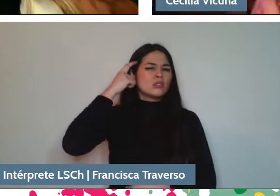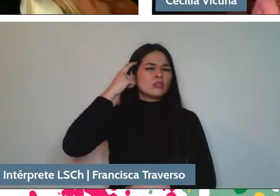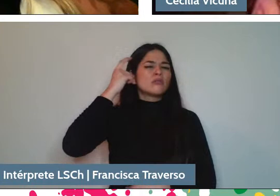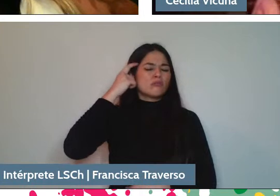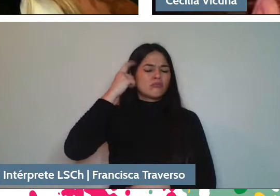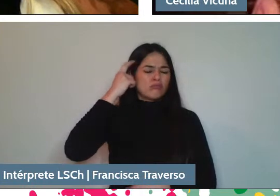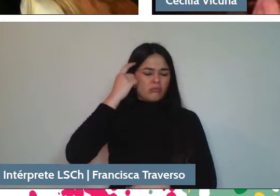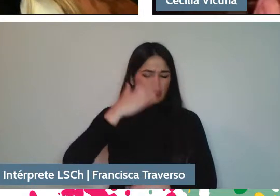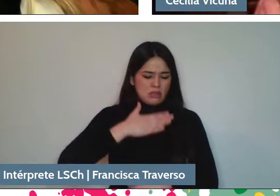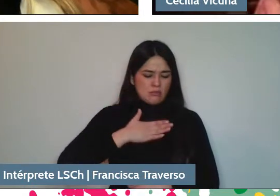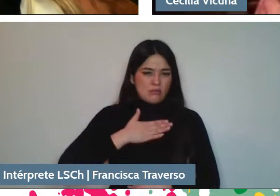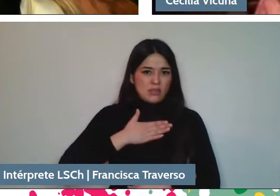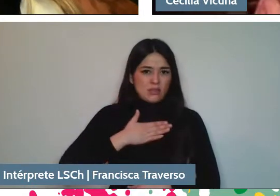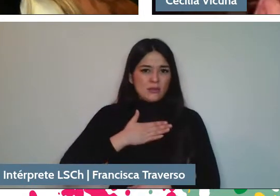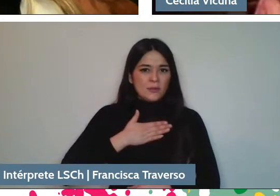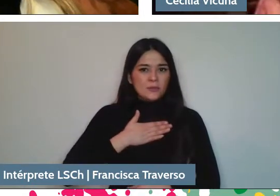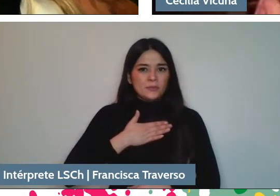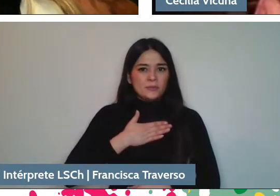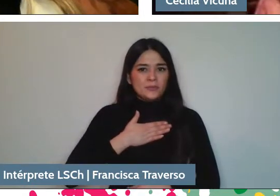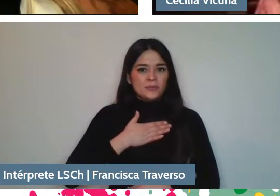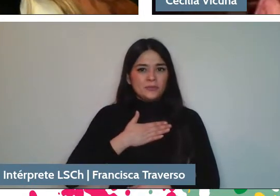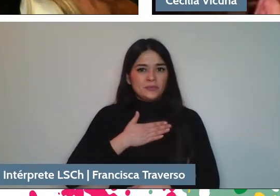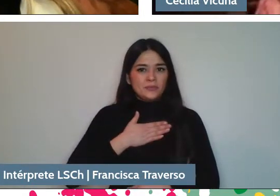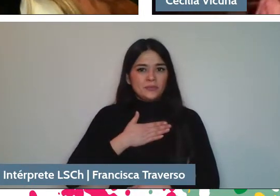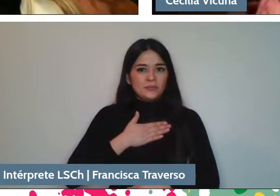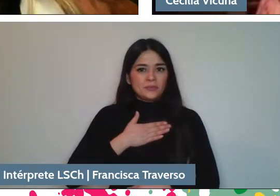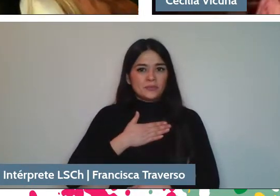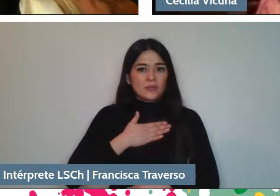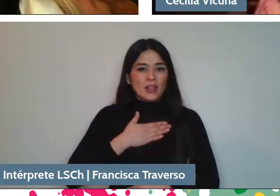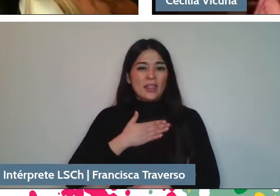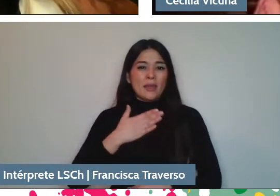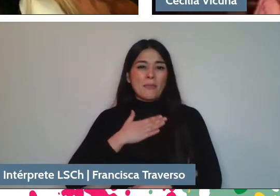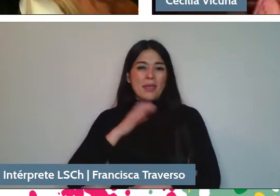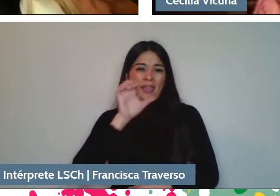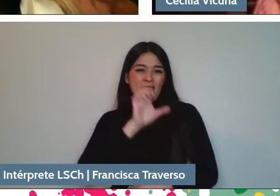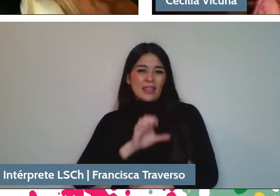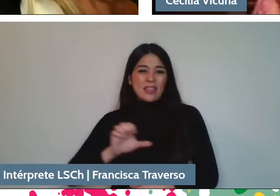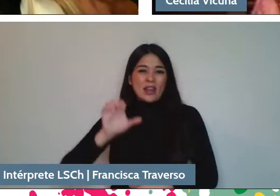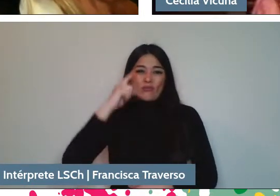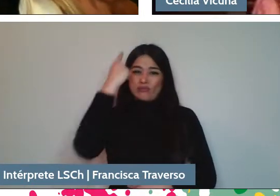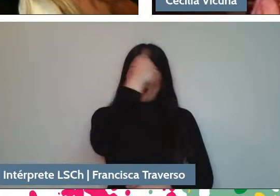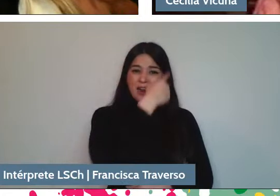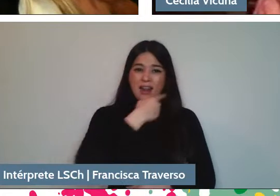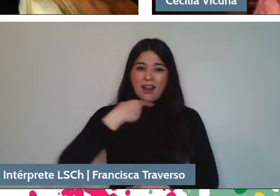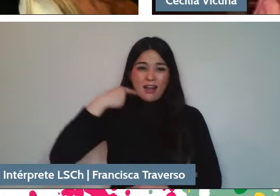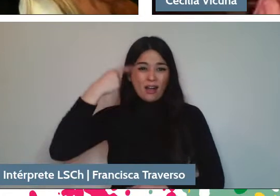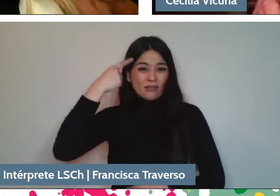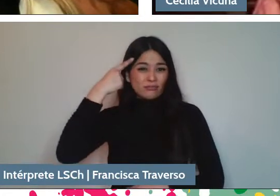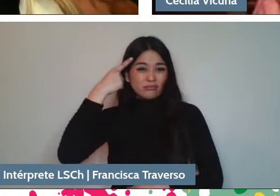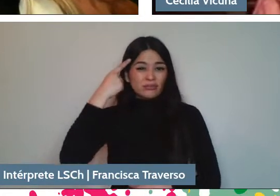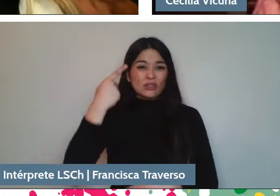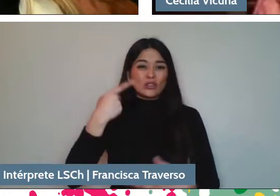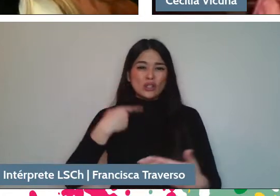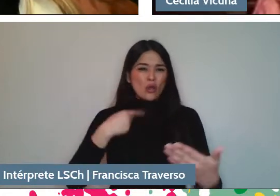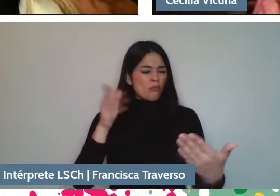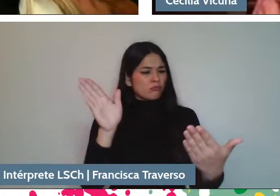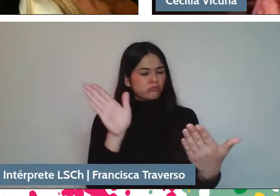de lo que en inglés se dice "look". O sea, de la cara que yo tenía. Y estoy ojeando un libro de mi papá